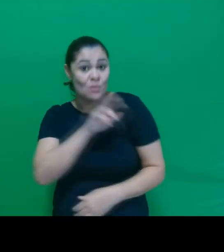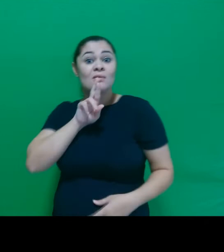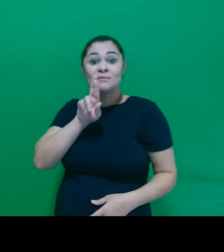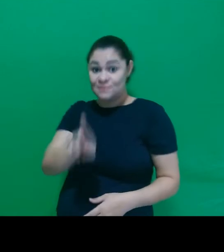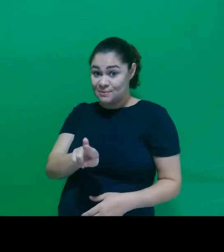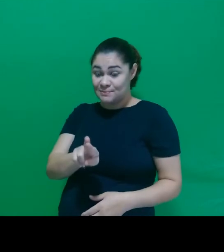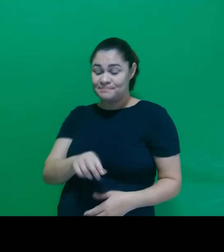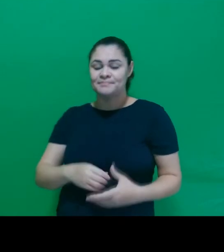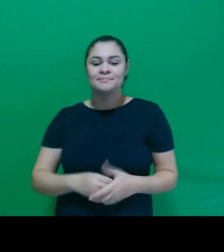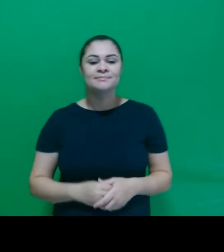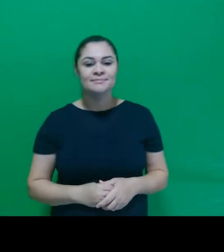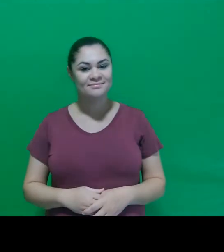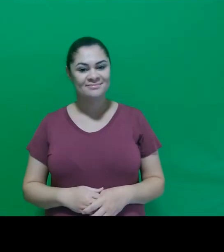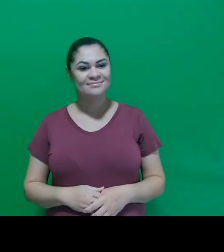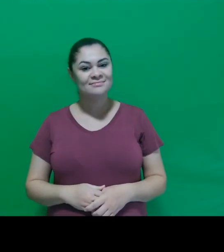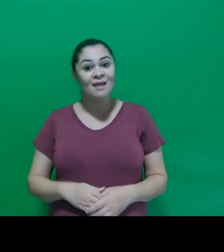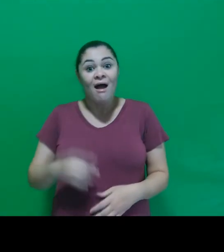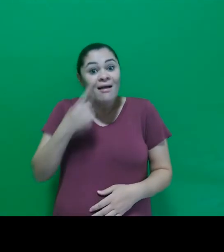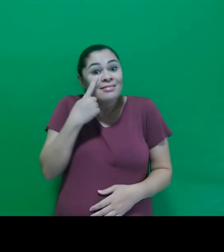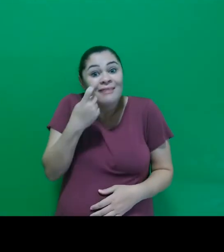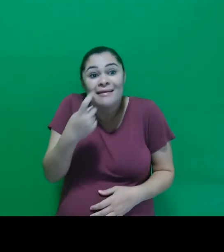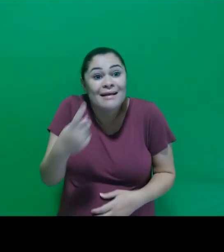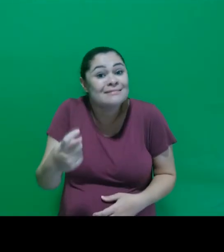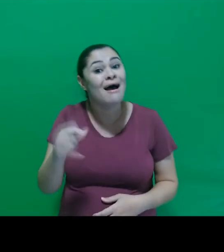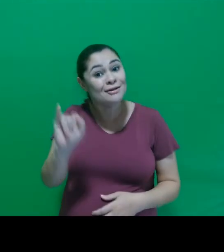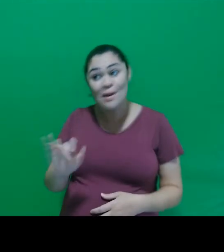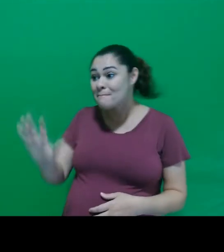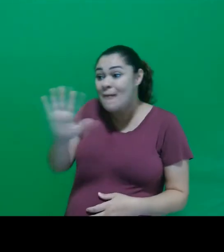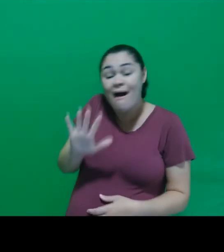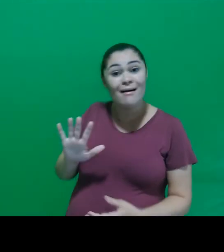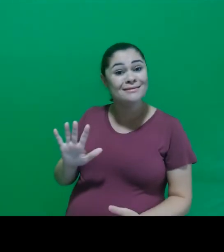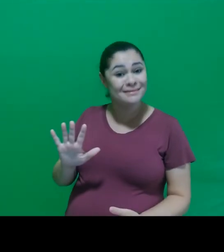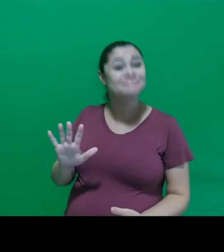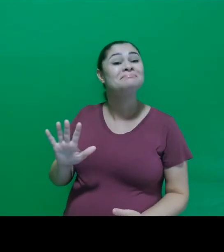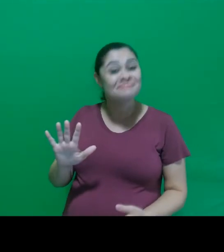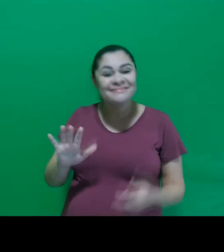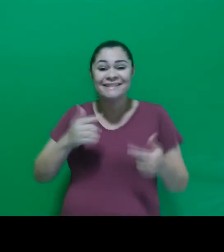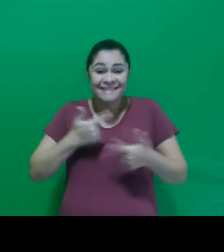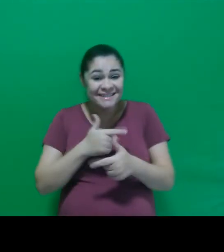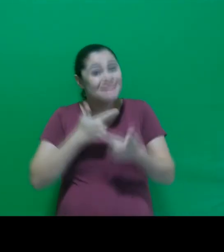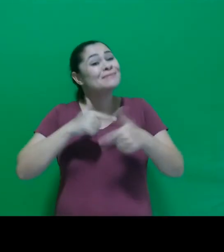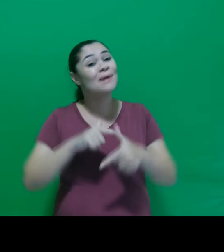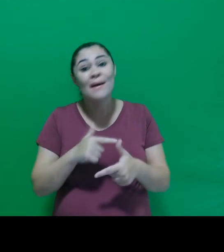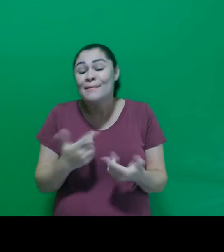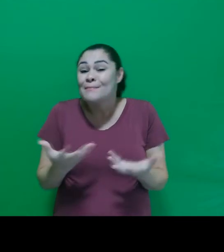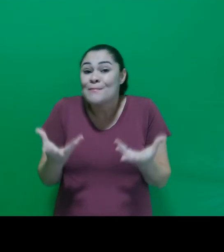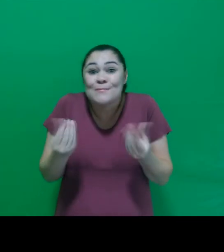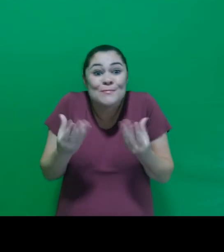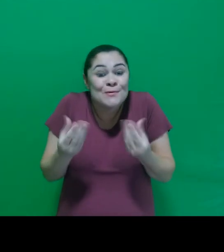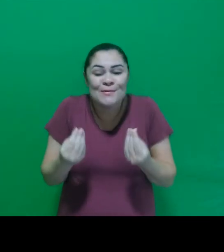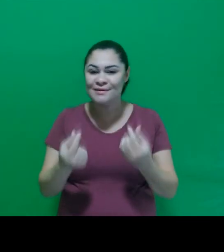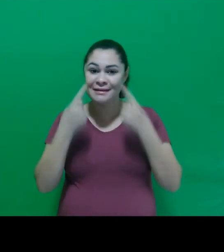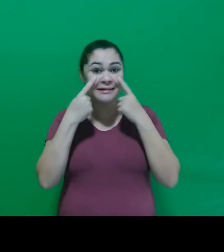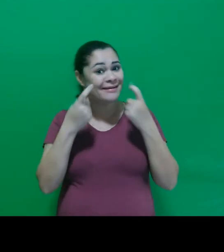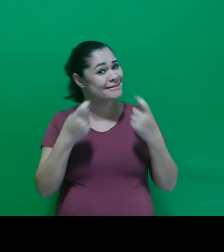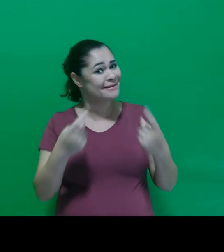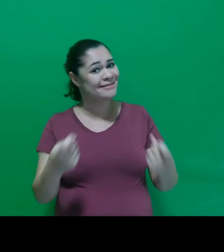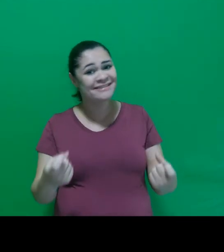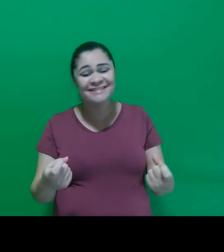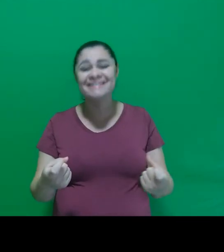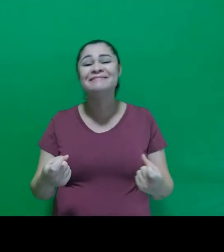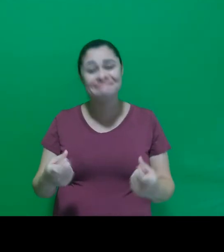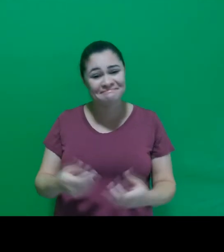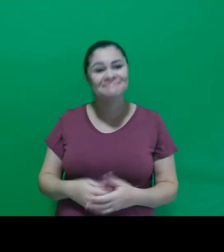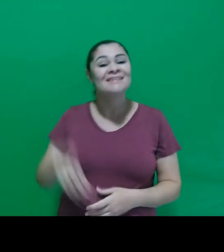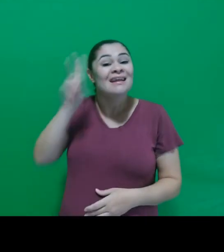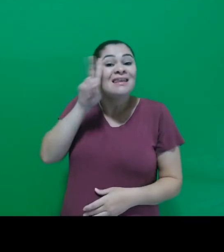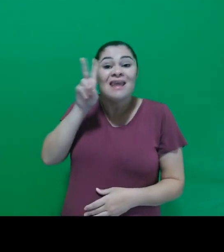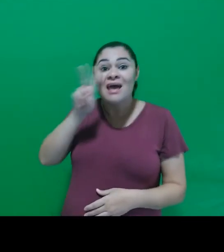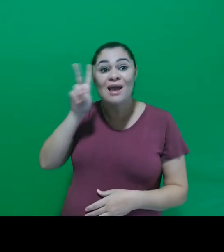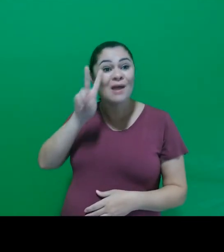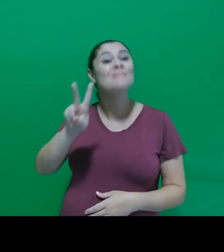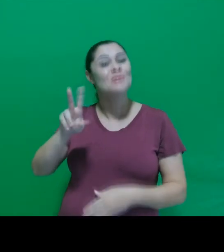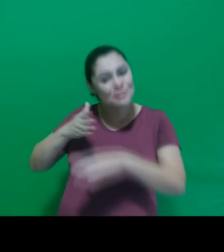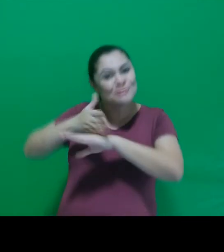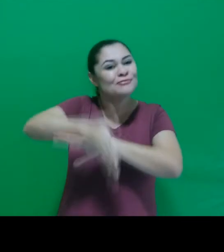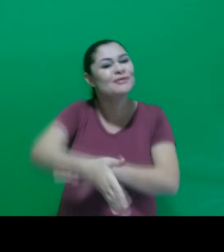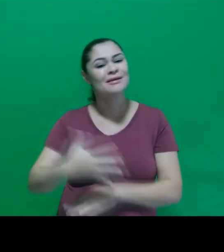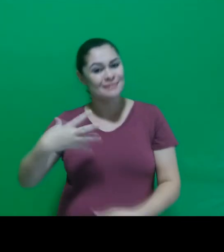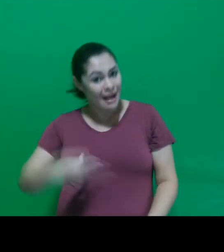respondeu: Interessante essa imagem, risos. Nossa, muito interessante! ...lembro quando fiz raio X